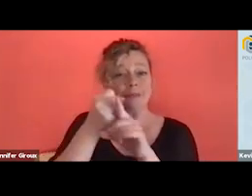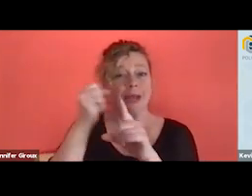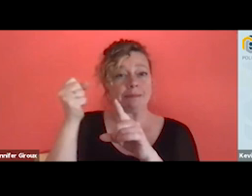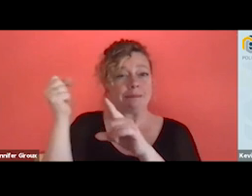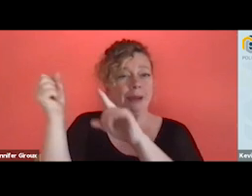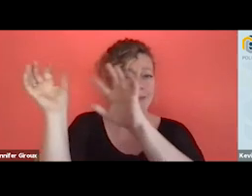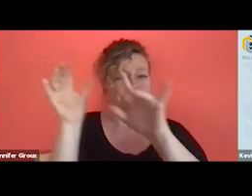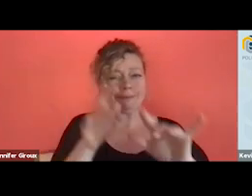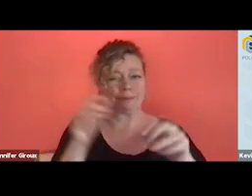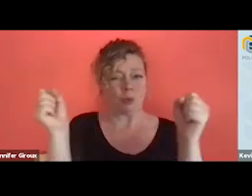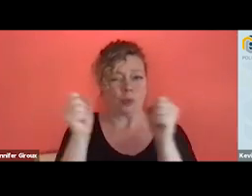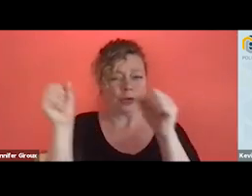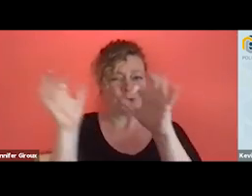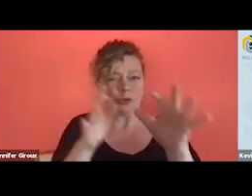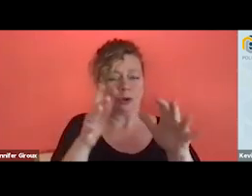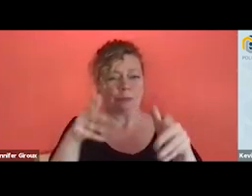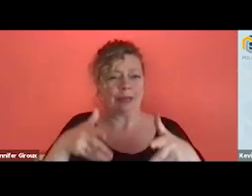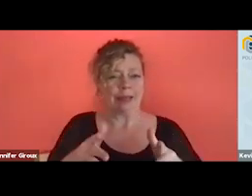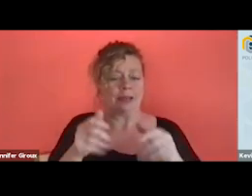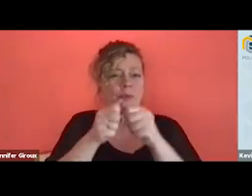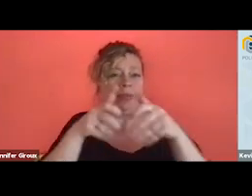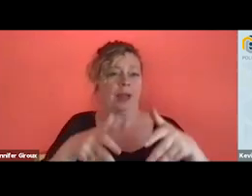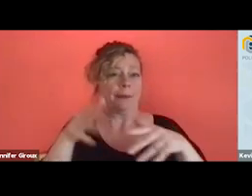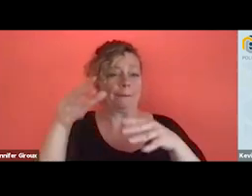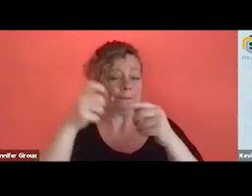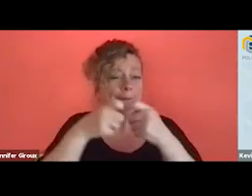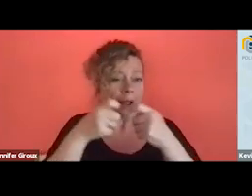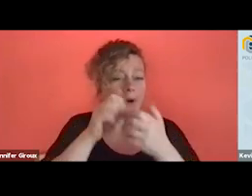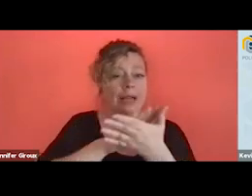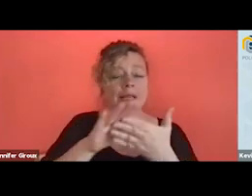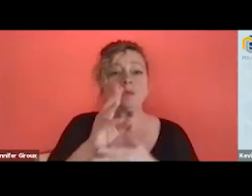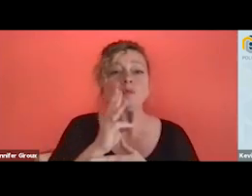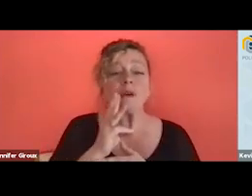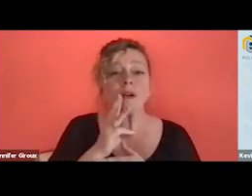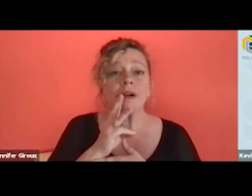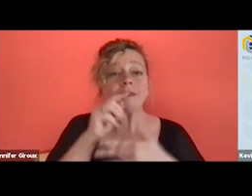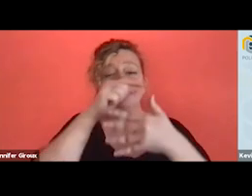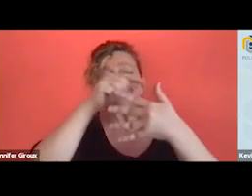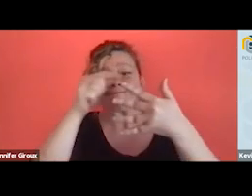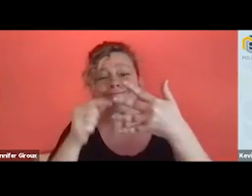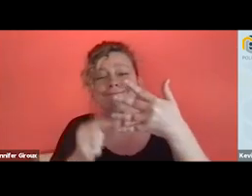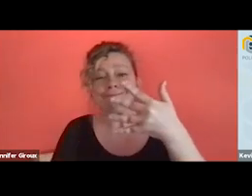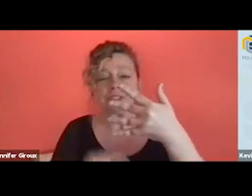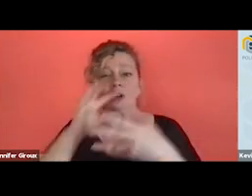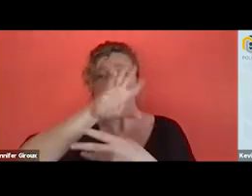que nos dejó sin energía y sin fuentes de agua limpia. Entonces, teniendo en cuenta estos eventos, colectivamente hemos compartido el dolor